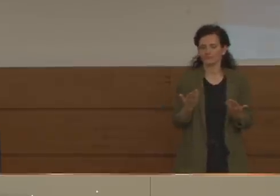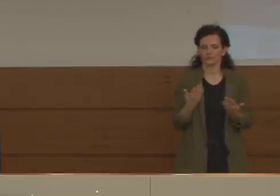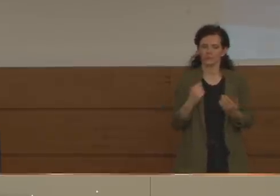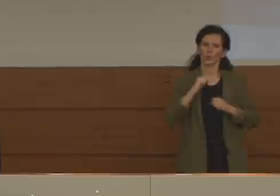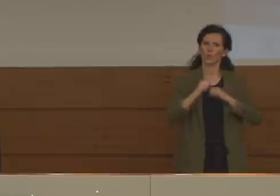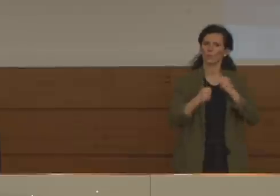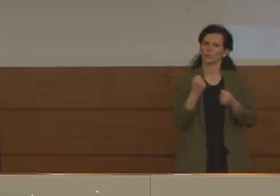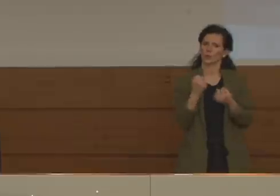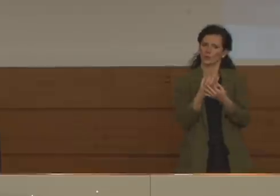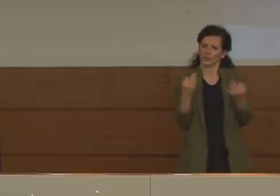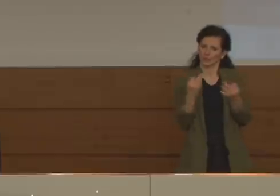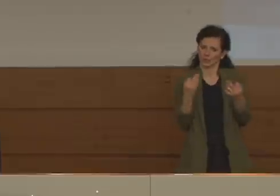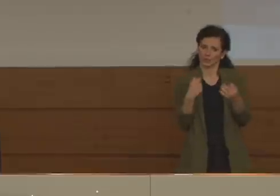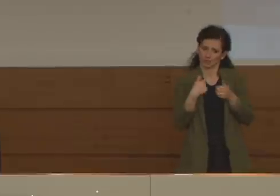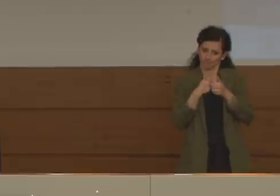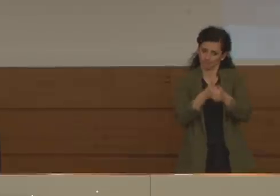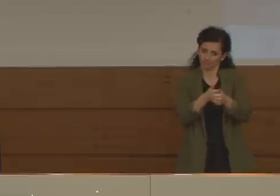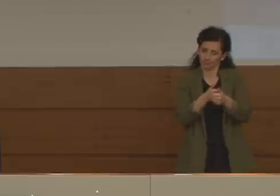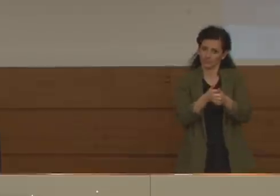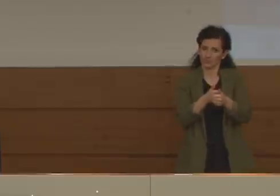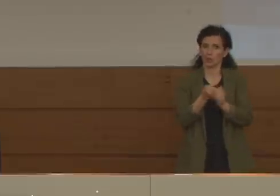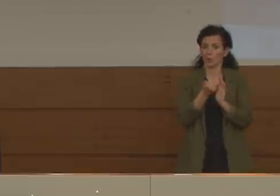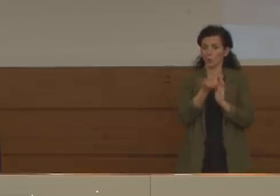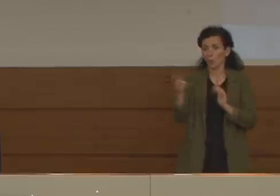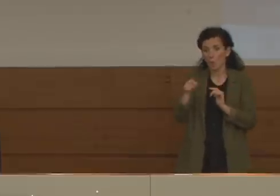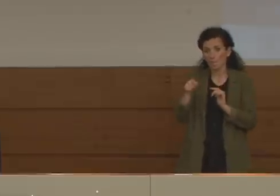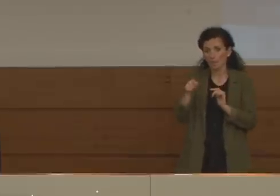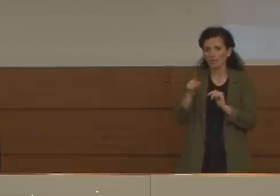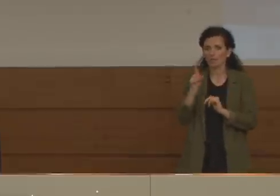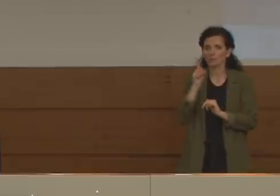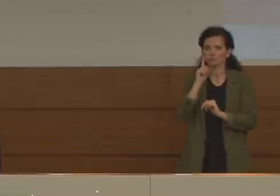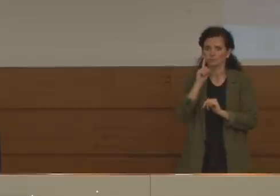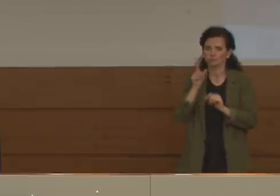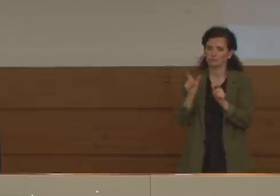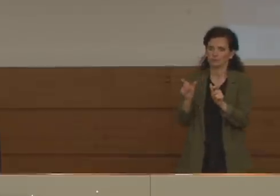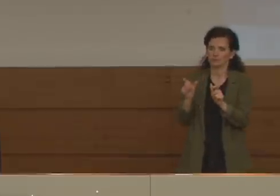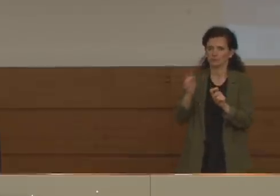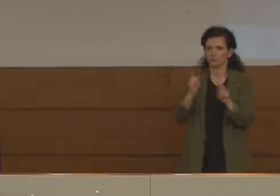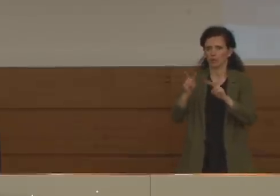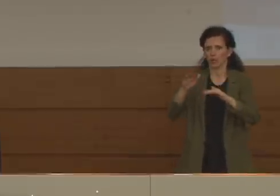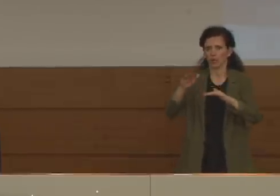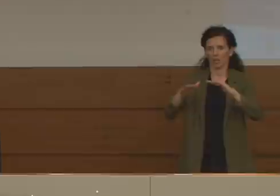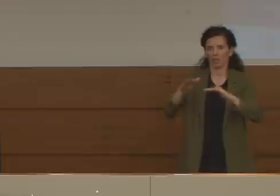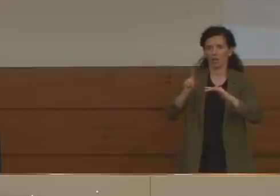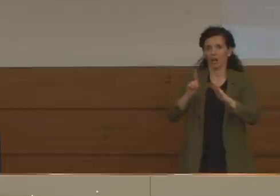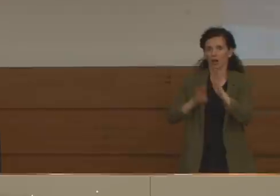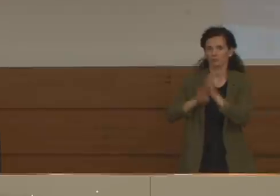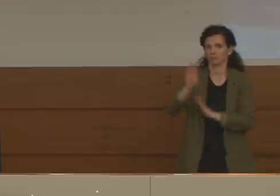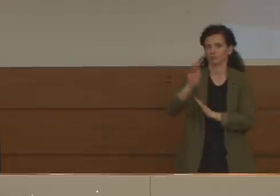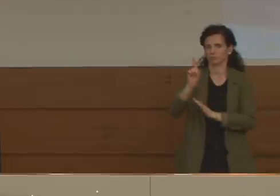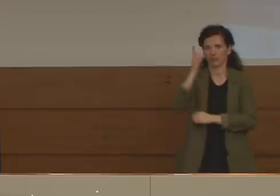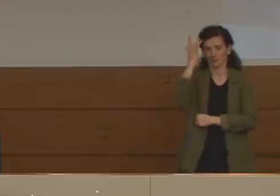questi numeri possono essere mantenuti. In Sicilia ci sono tutta una serie di